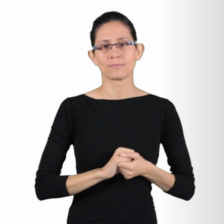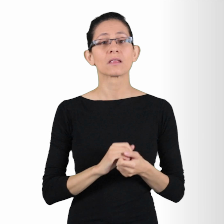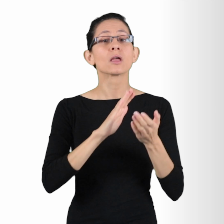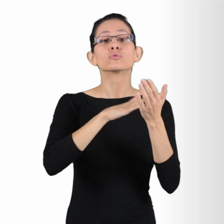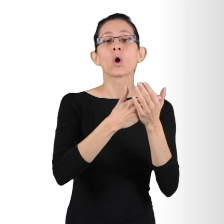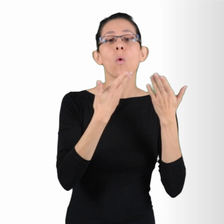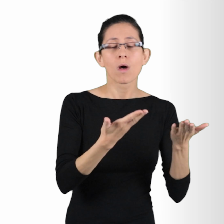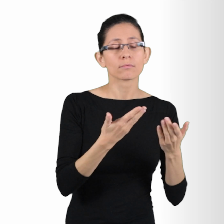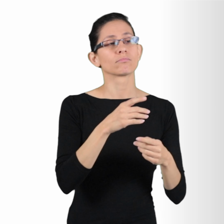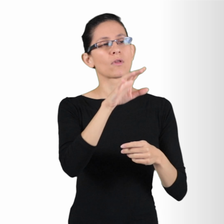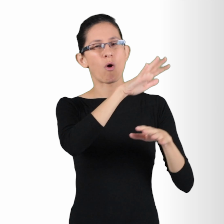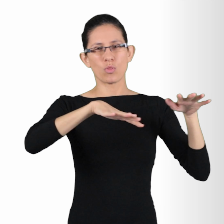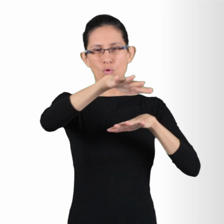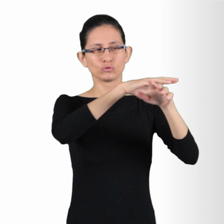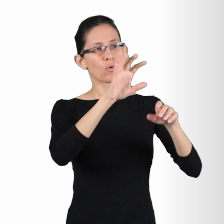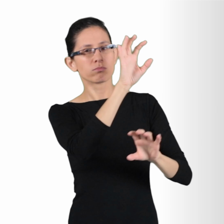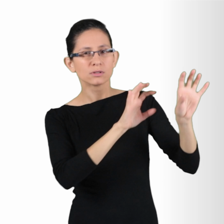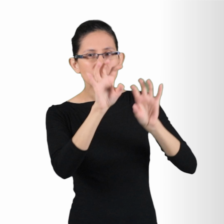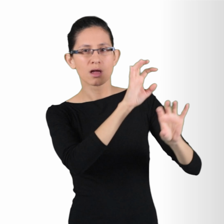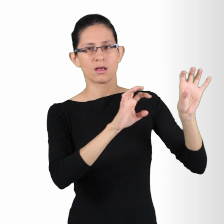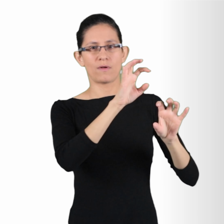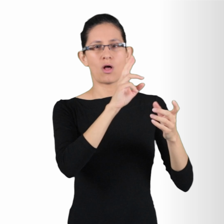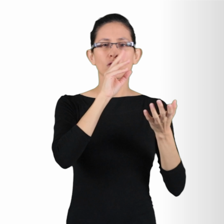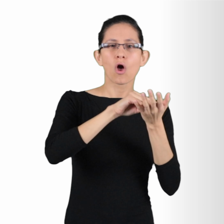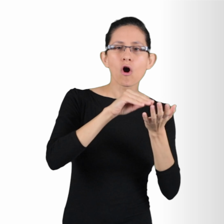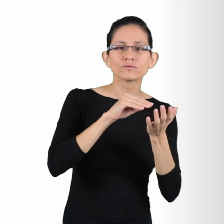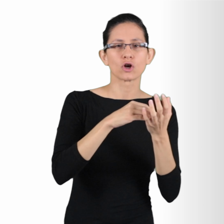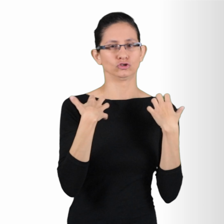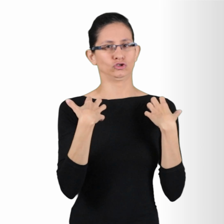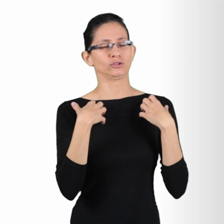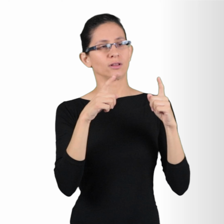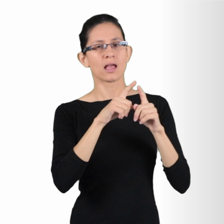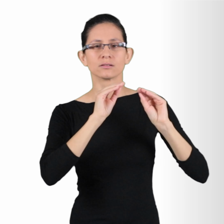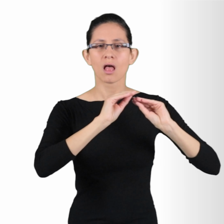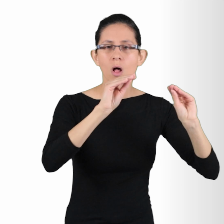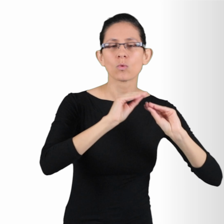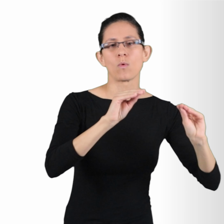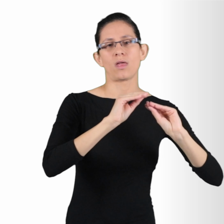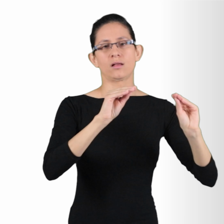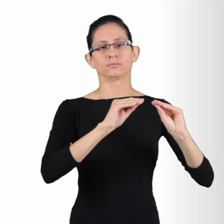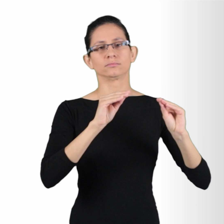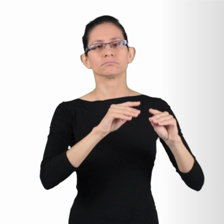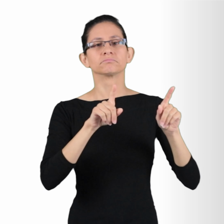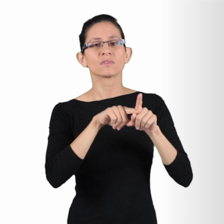np. obserwacji otoczenia, doświadczeń życiowych, edukacji